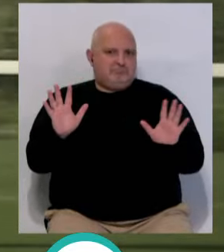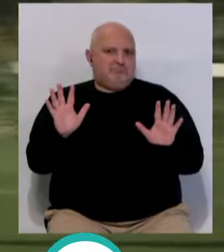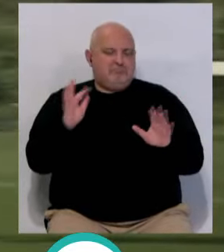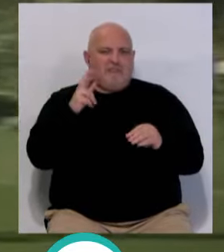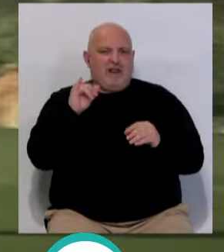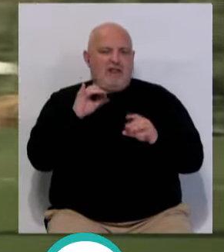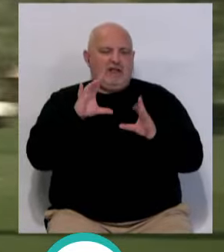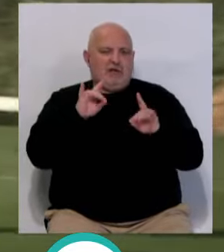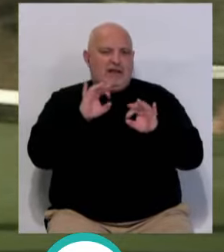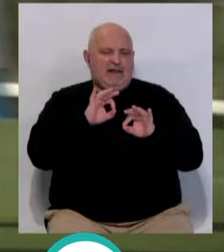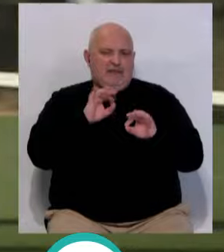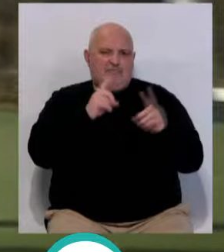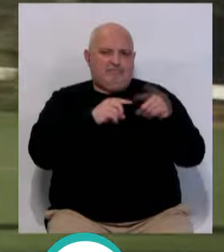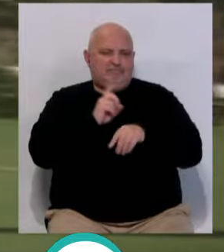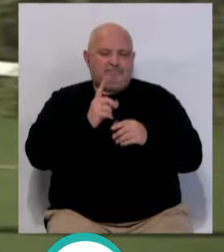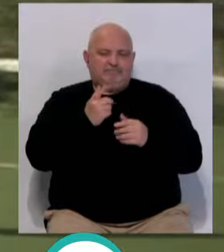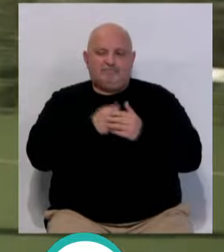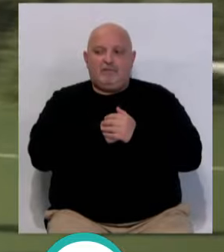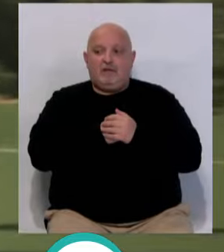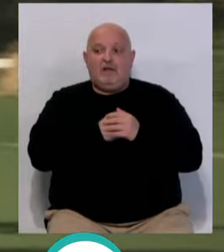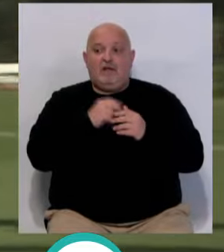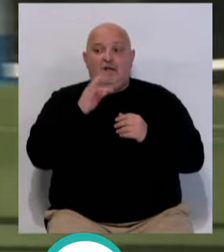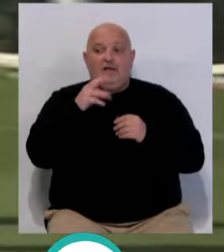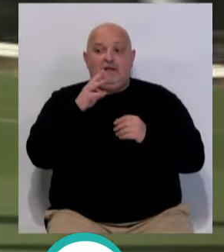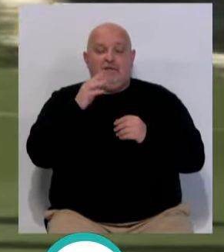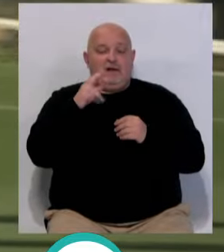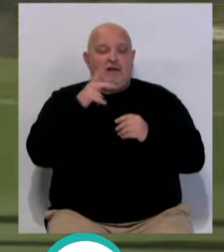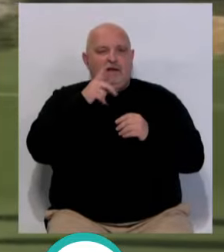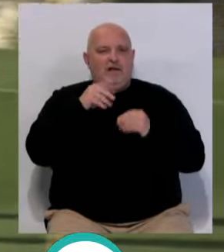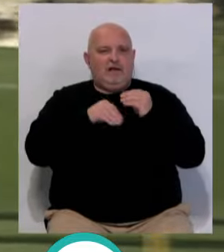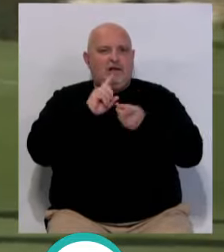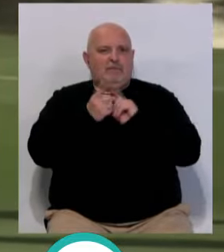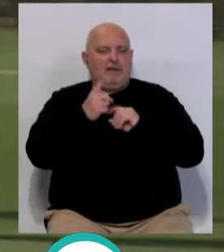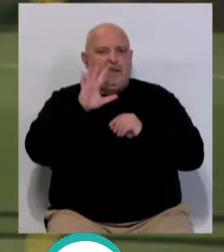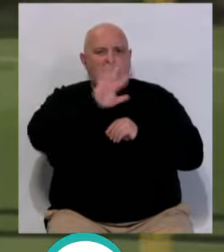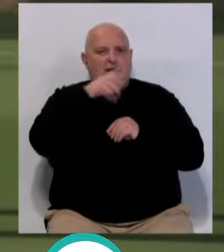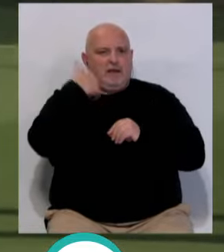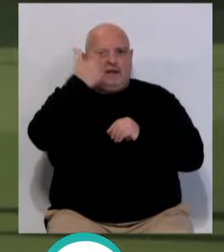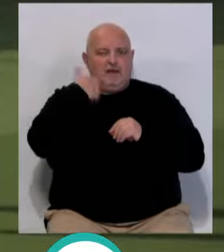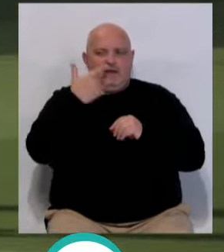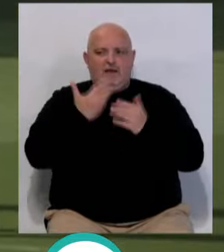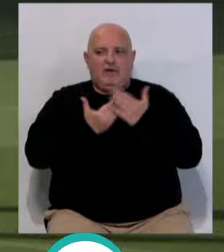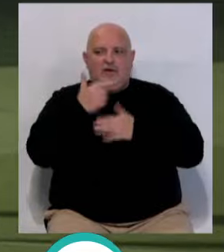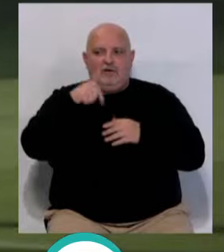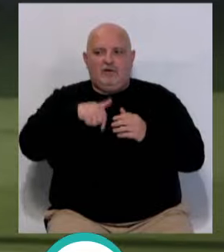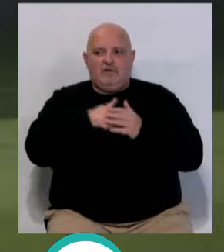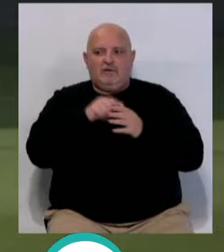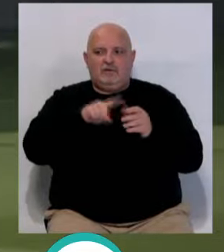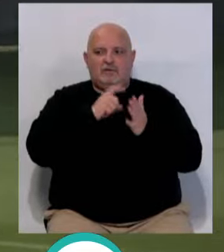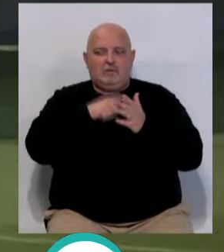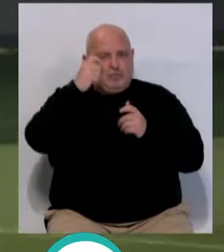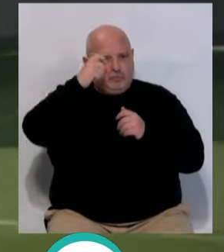sería complicado el titán que por cierto estrenaba nuevo look en el día de hoy totalmente Rapado sin